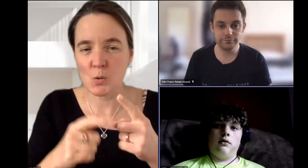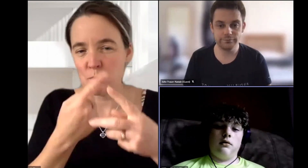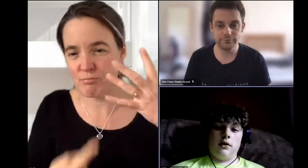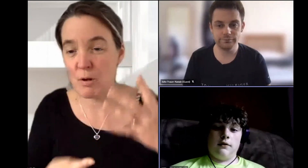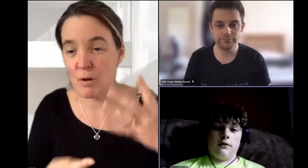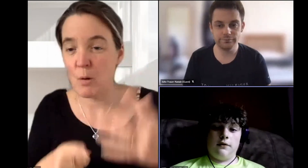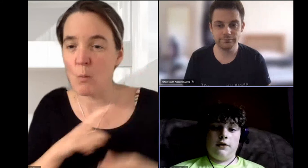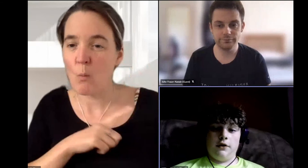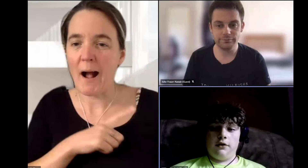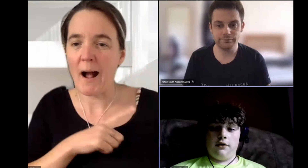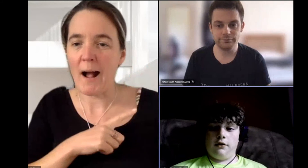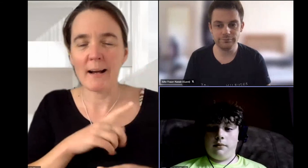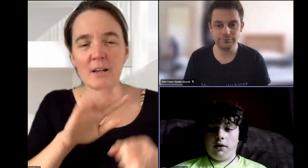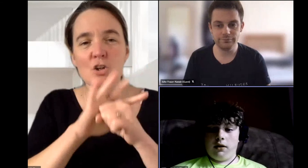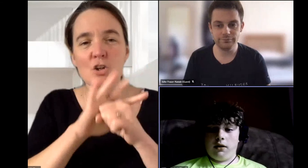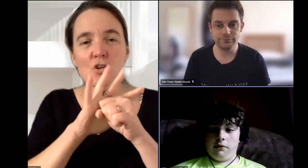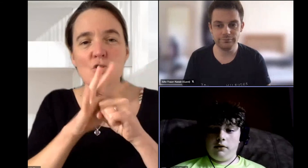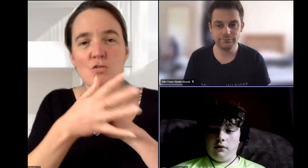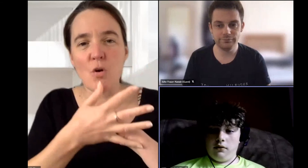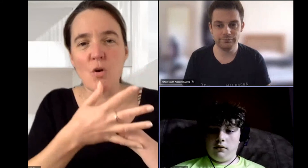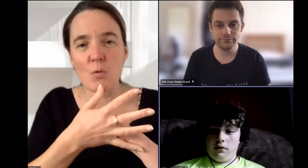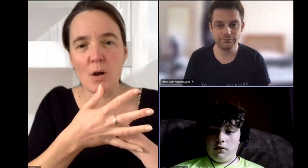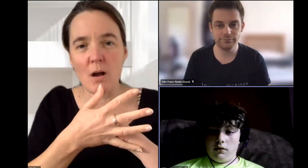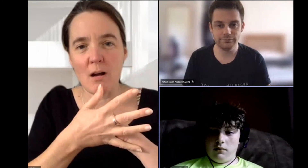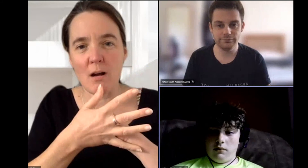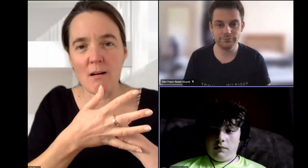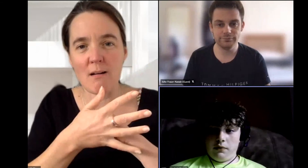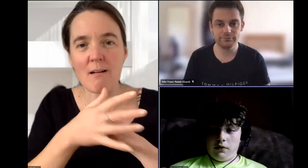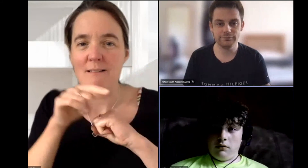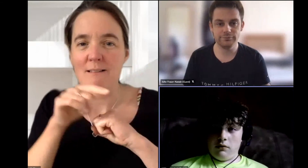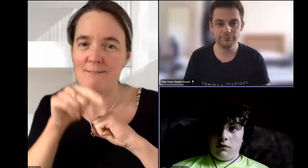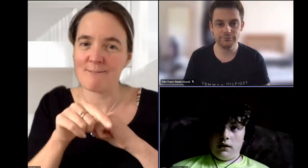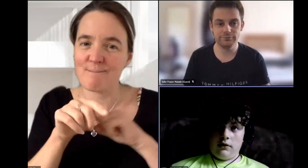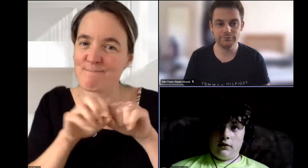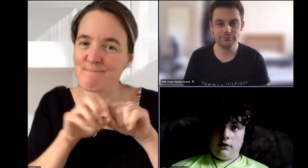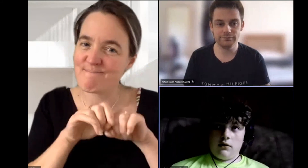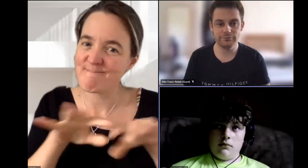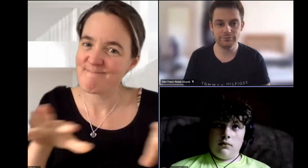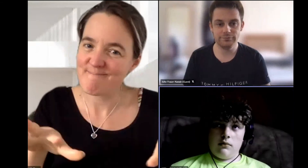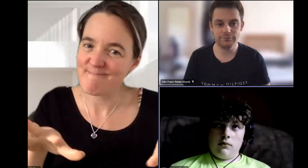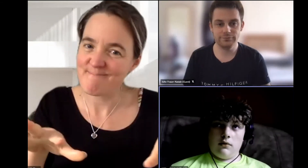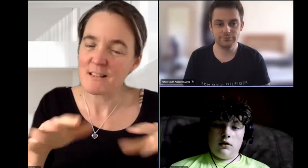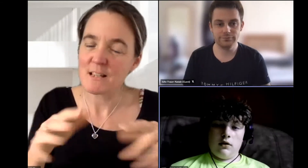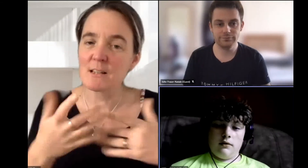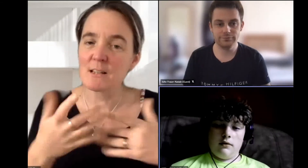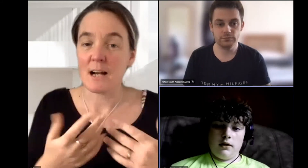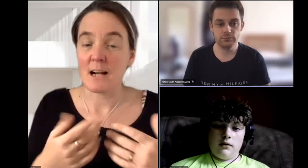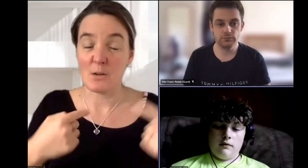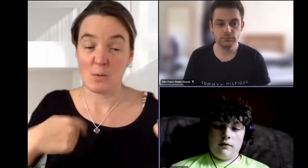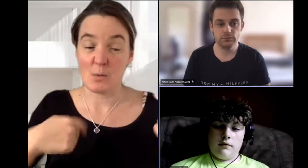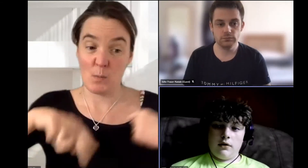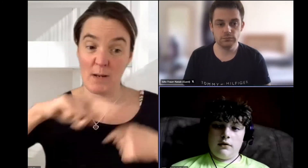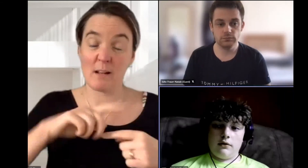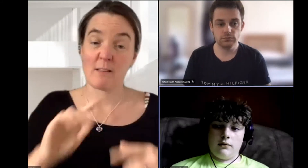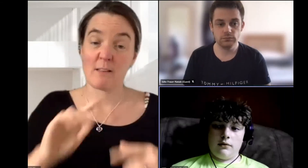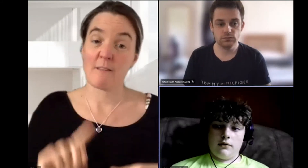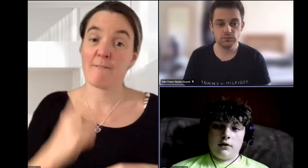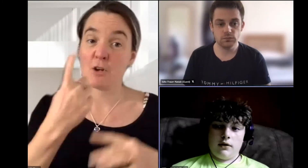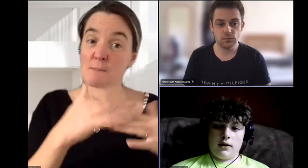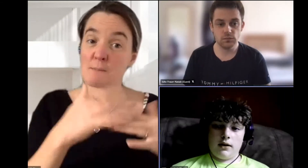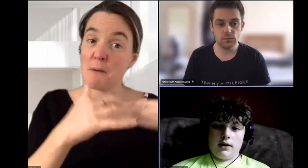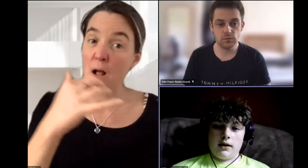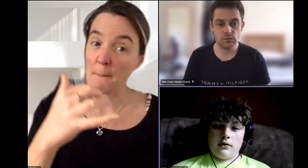a’r ffaith mai ni oedd y Senedd gyntaf erioed. Ond, gwnaethon ni gynnal rhai arolygon a grwpiau ffocws ac ati.